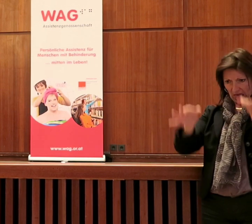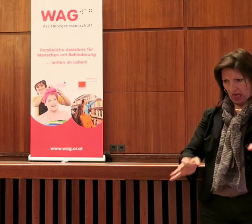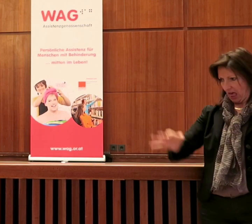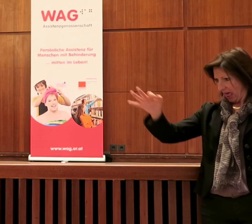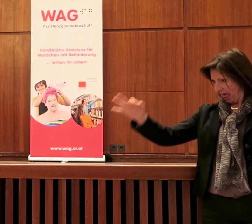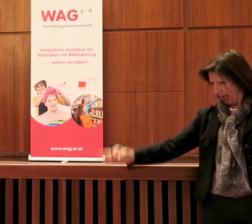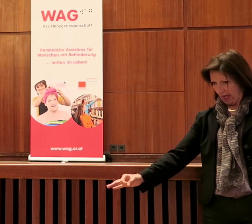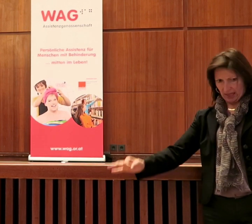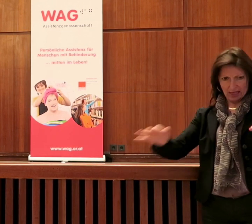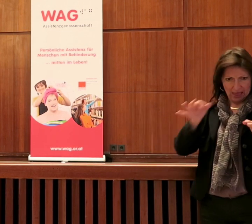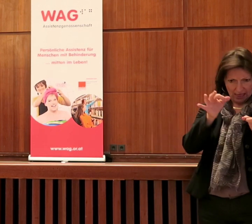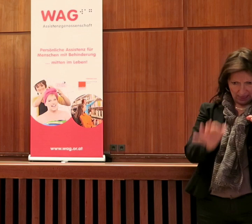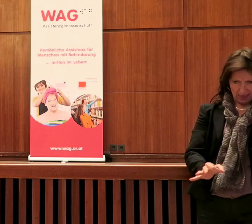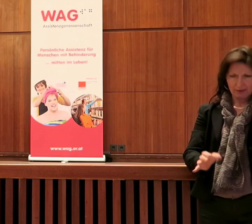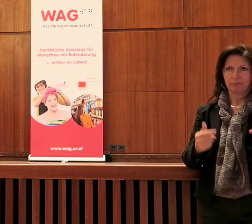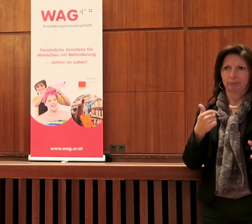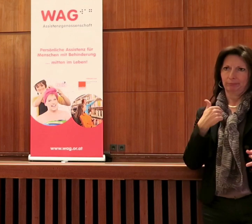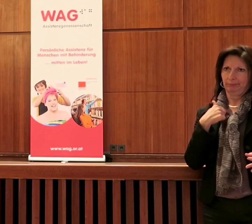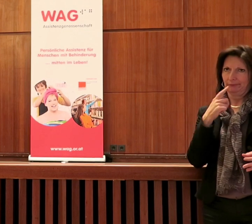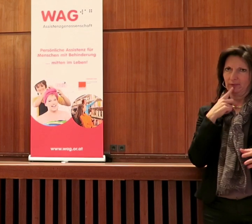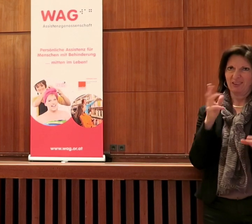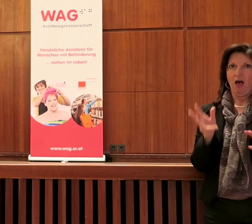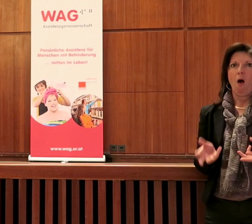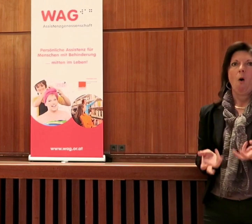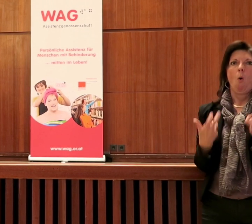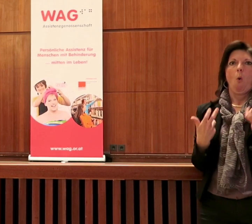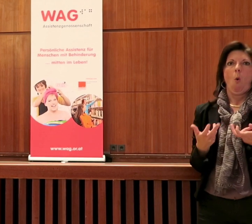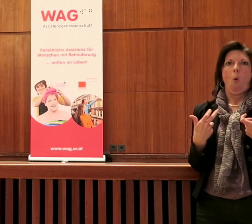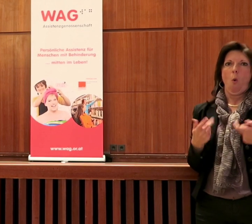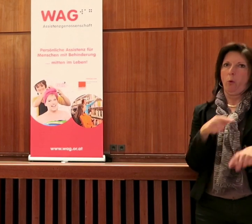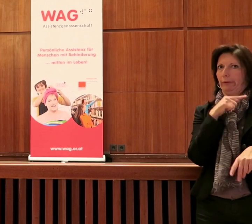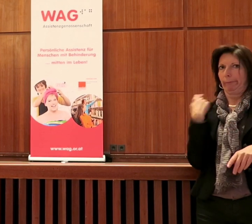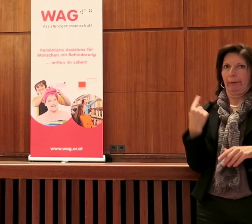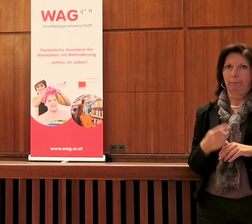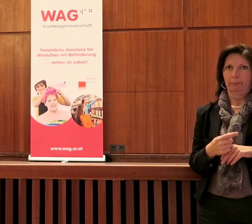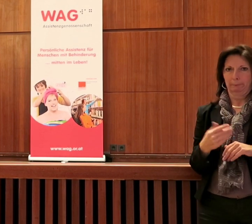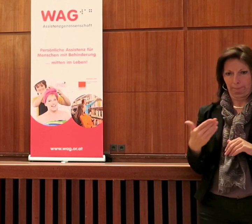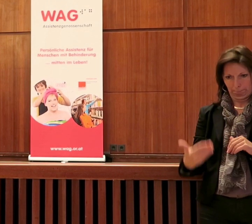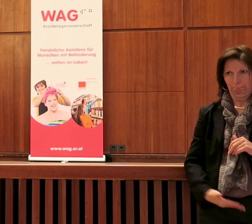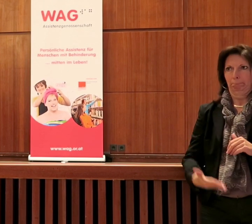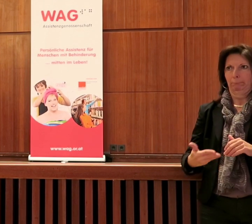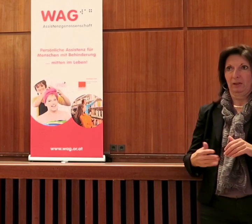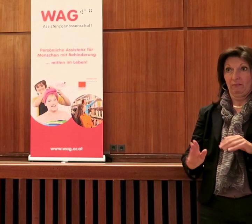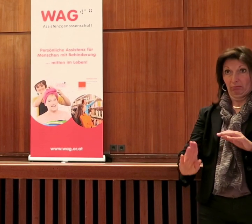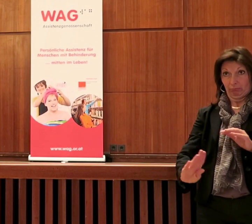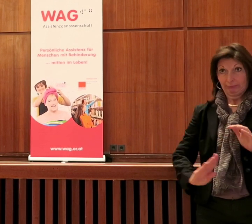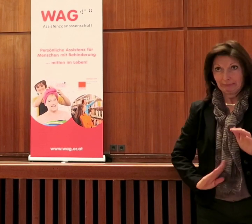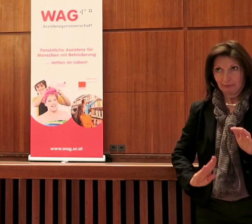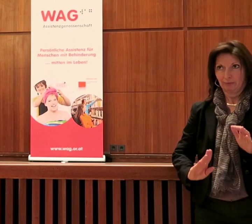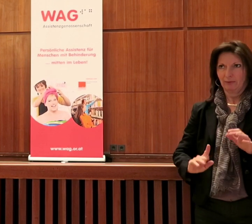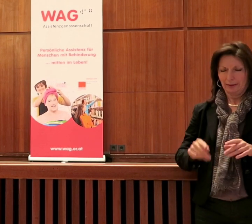Ja, also ich sag immer "Hodenkiller" zu ihnen. Weil wenn man dagegenläuft, trifft man sich wirklich genau dort,